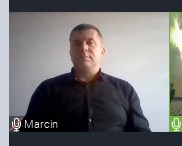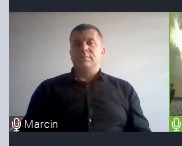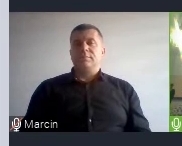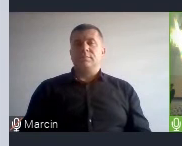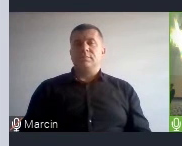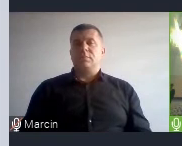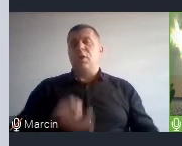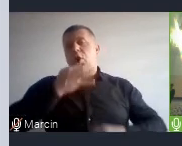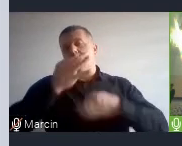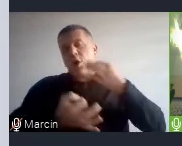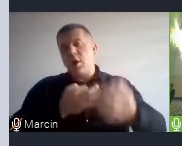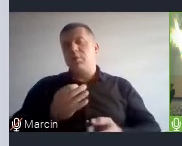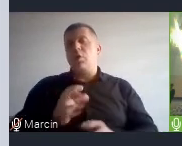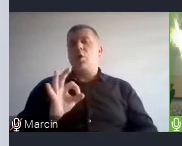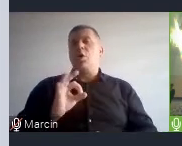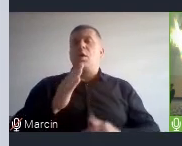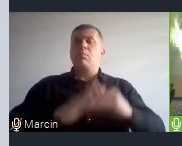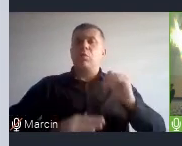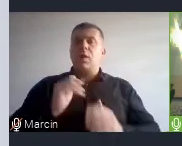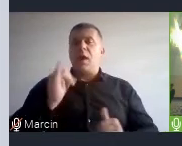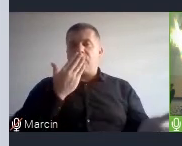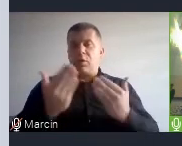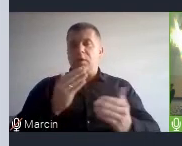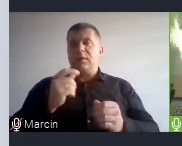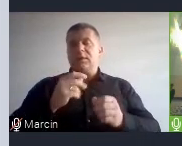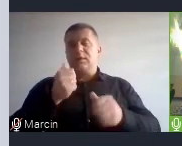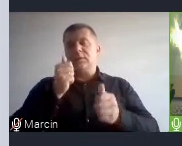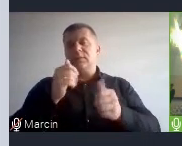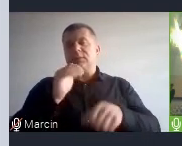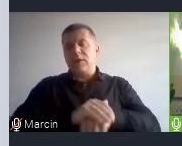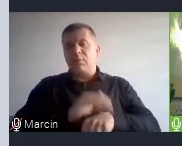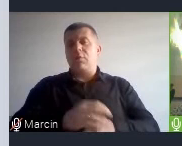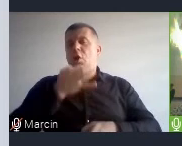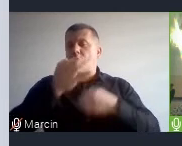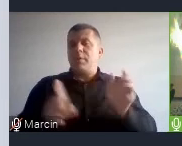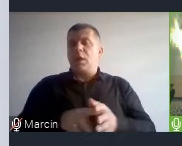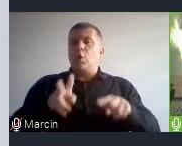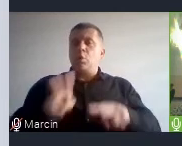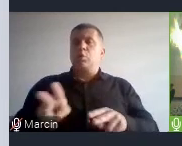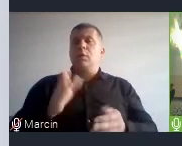Opowiadałem Państwu o konstrukcji zamówienia, opowiadałem o podziale na części,